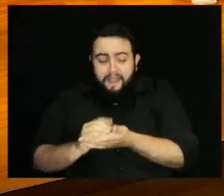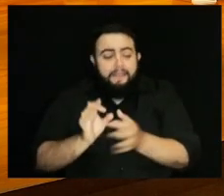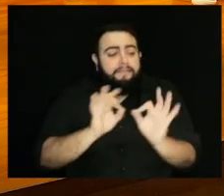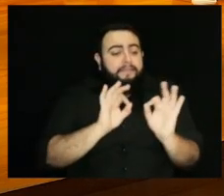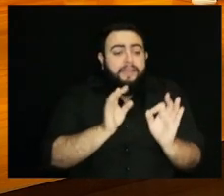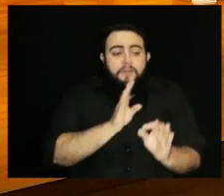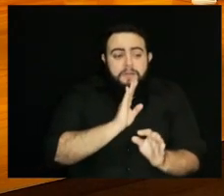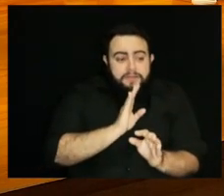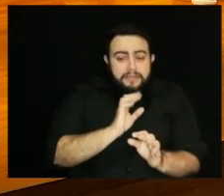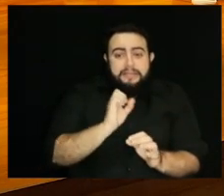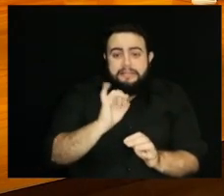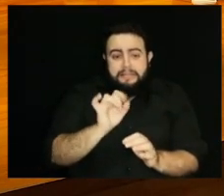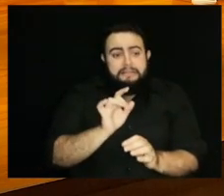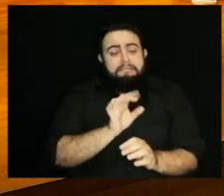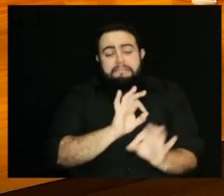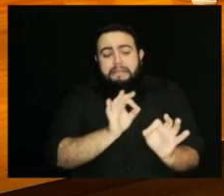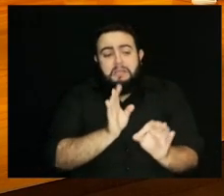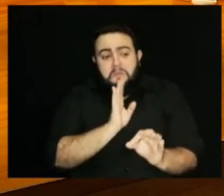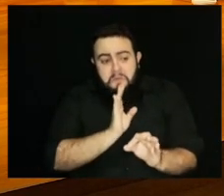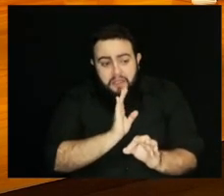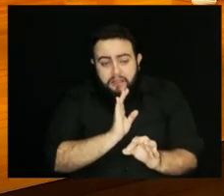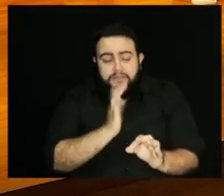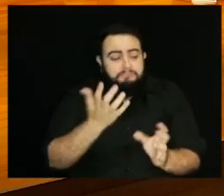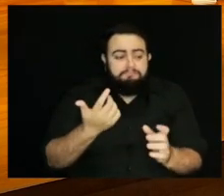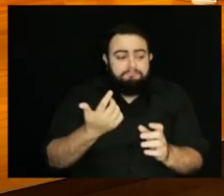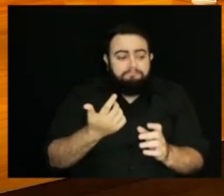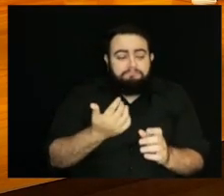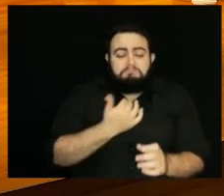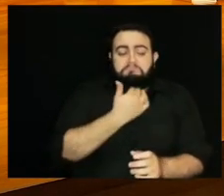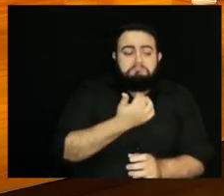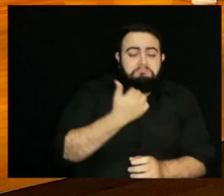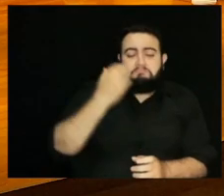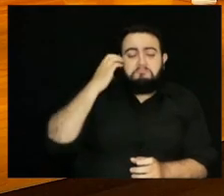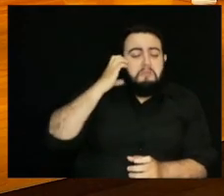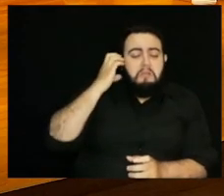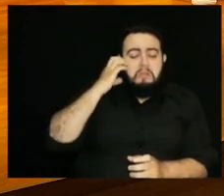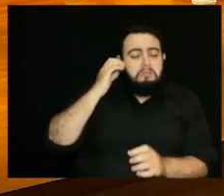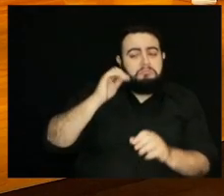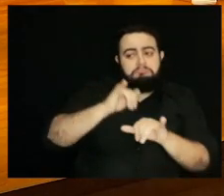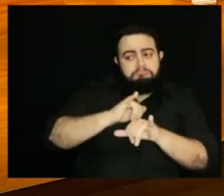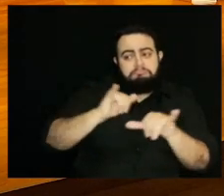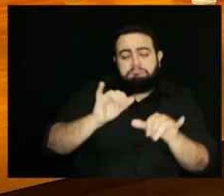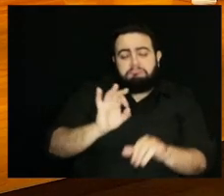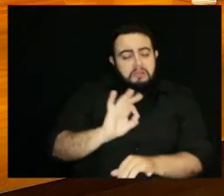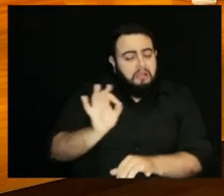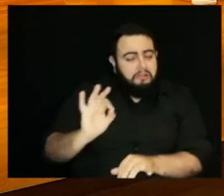a rádio não tocava, porque a rádio sempre, a partir do momento que a rádio passou a ser comercial em 1932,